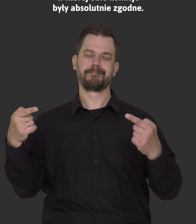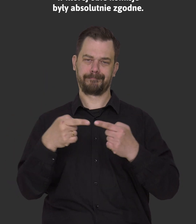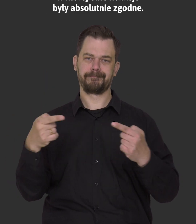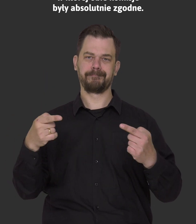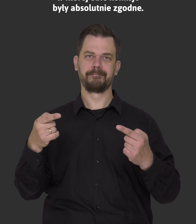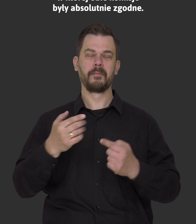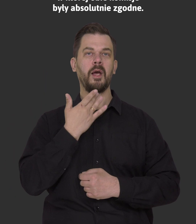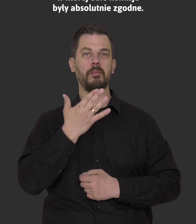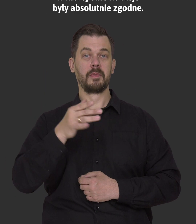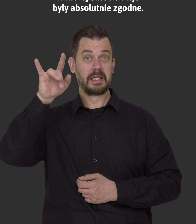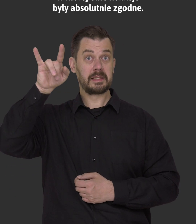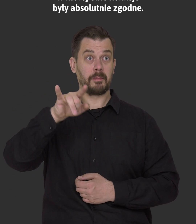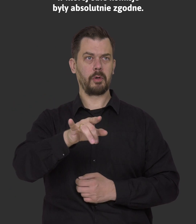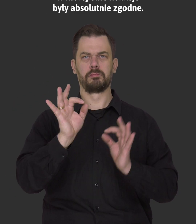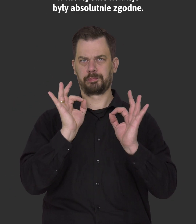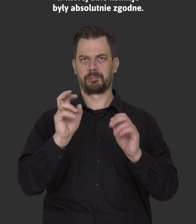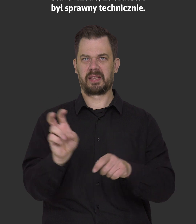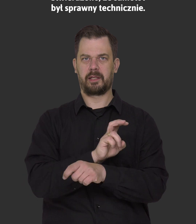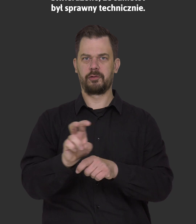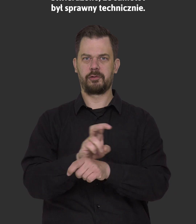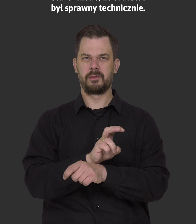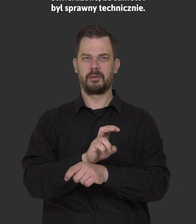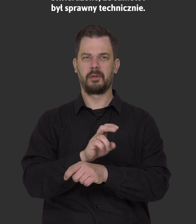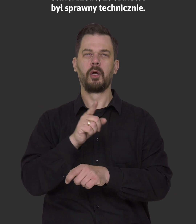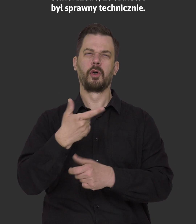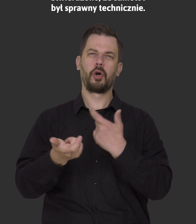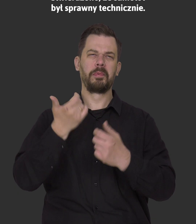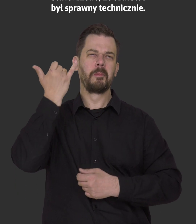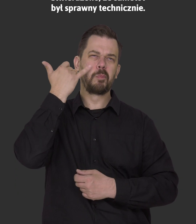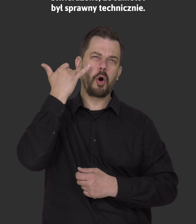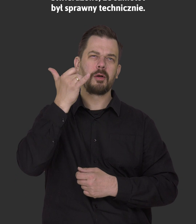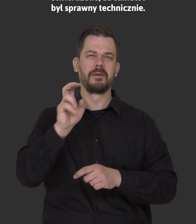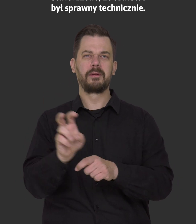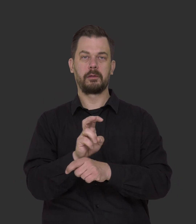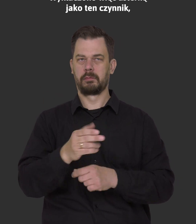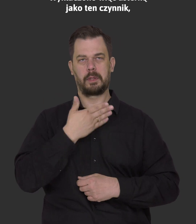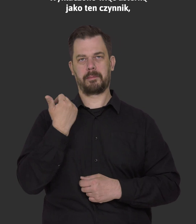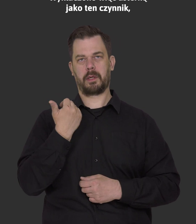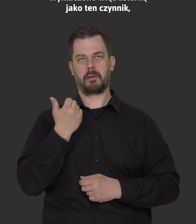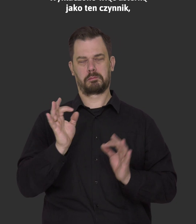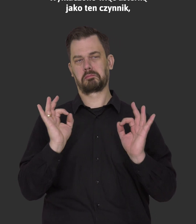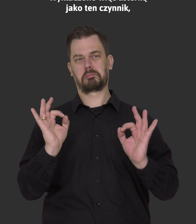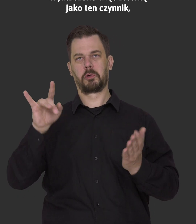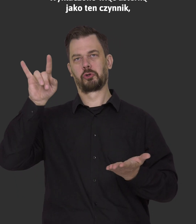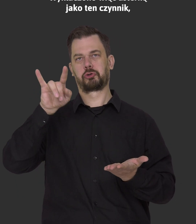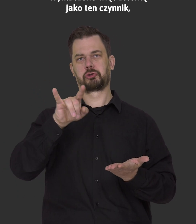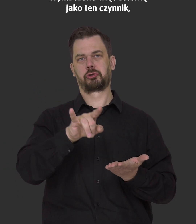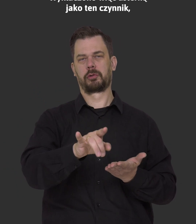w której obie komisje były absolutnie zgodne. Stwierdzono, że samolot był sprawny technicznie. Wykluczono więc usterkę jako ten czynnik,